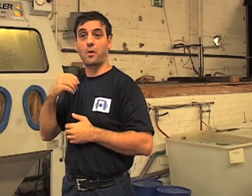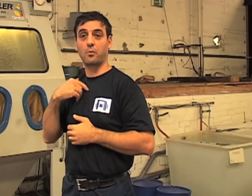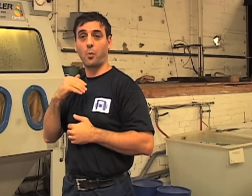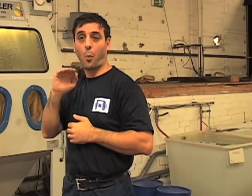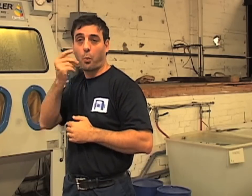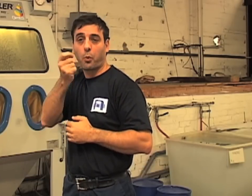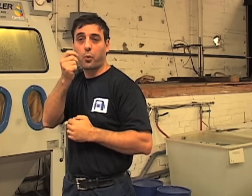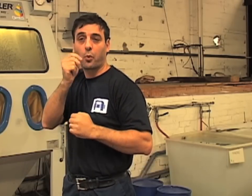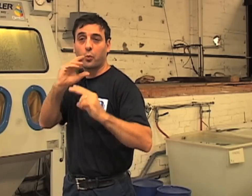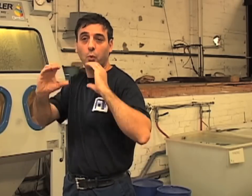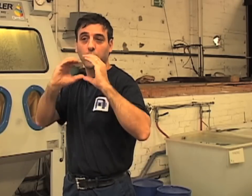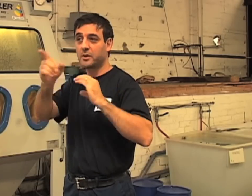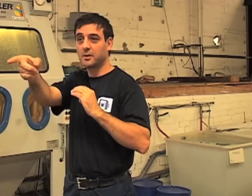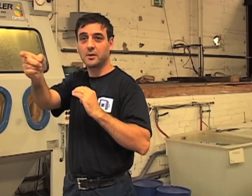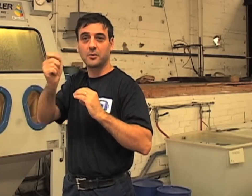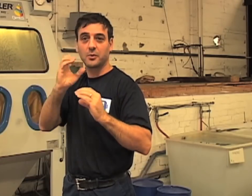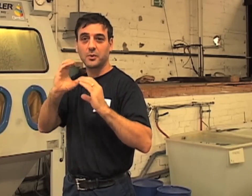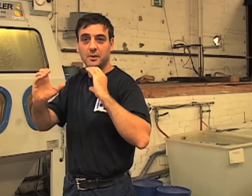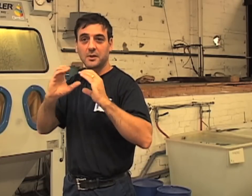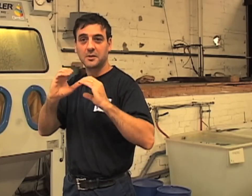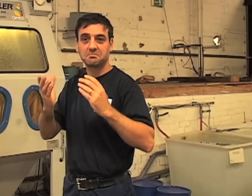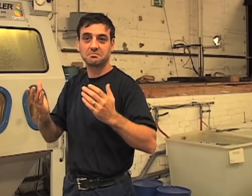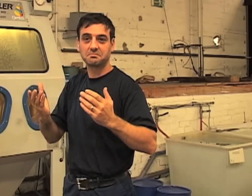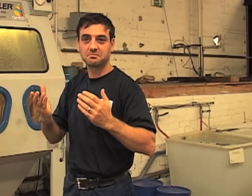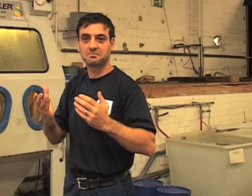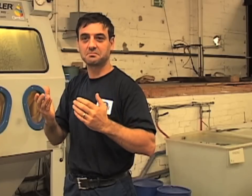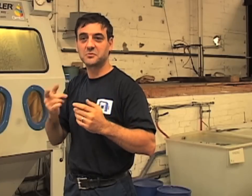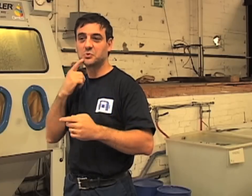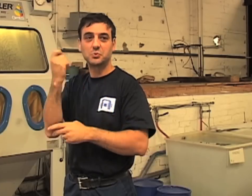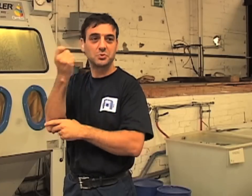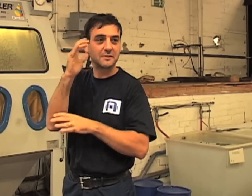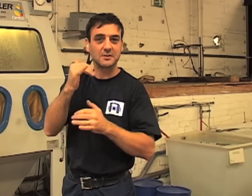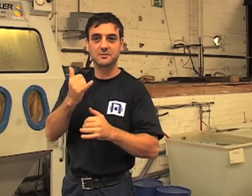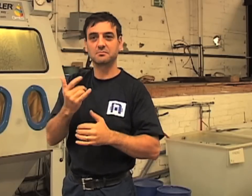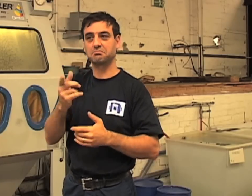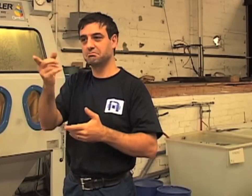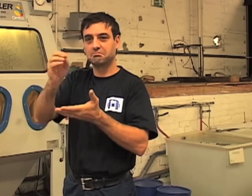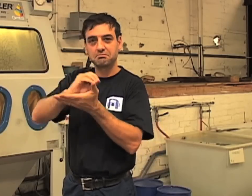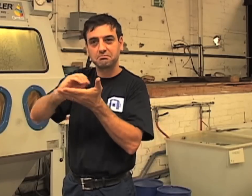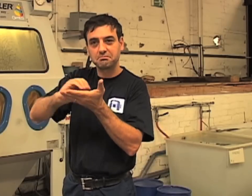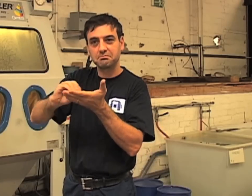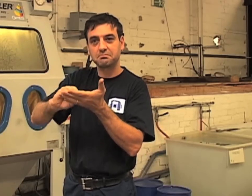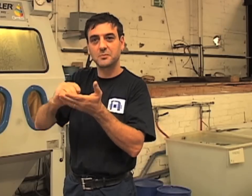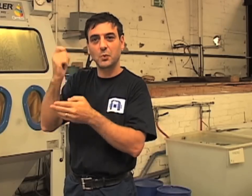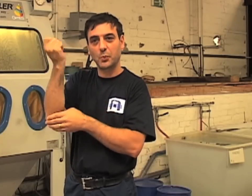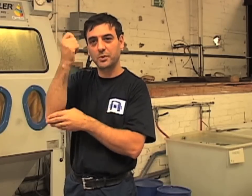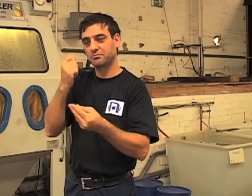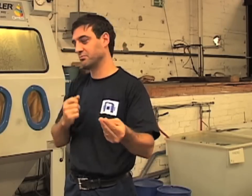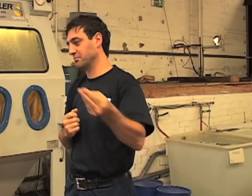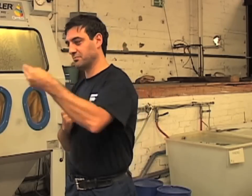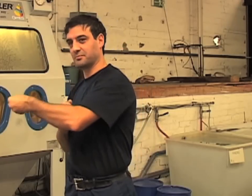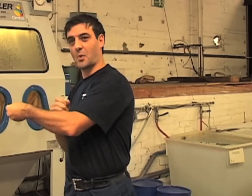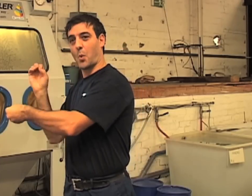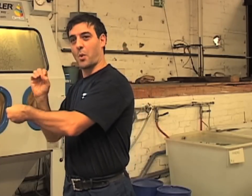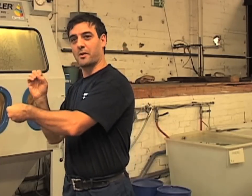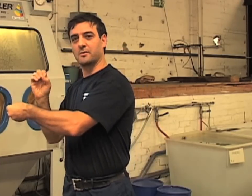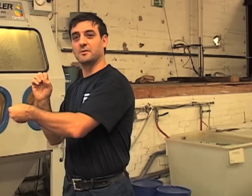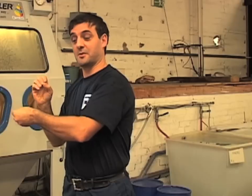Il s'est avéré qu'il s'agissait d'un chef de cette entreprise et il lui a remis ses coordonnées. Et mon oncle me les a transmises sachant que j'étais au chômage.